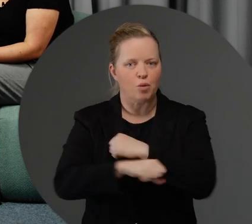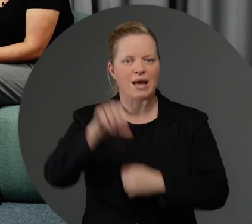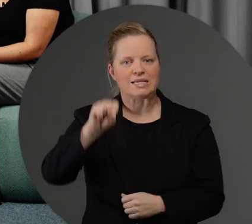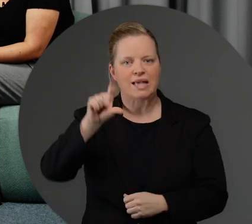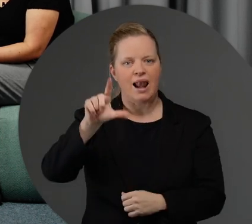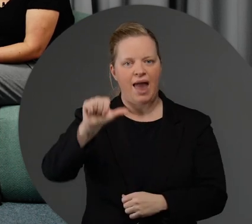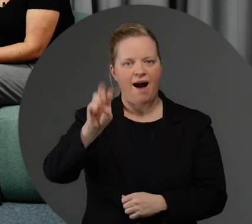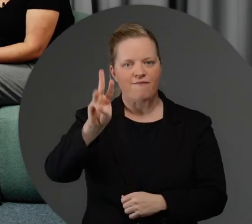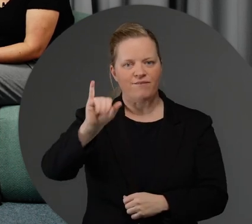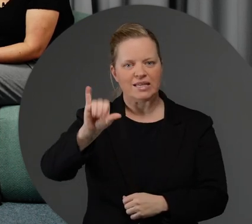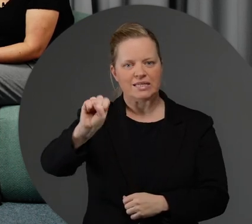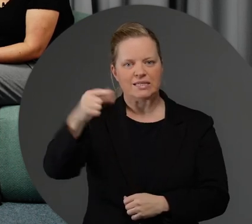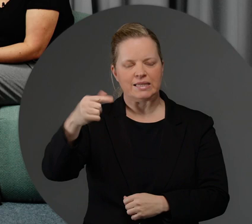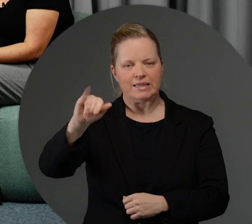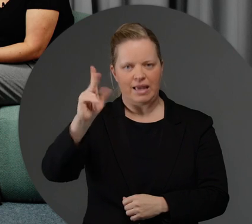viele Sprachen, gerade in den Einführungsvorlesungen.